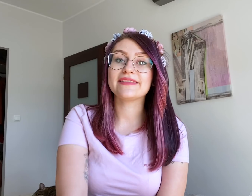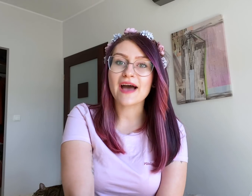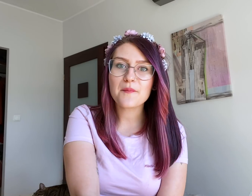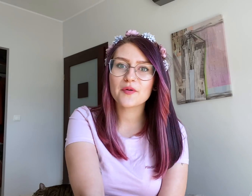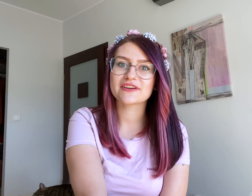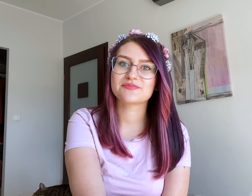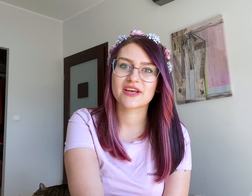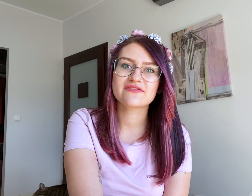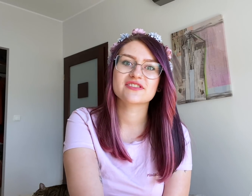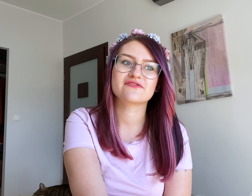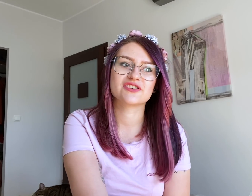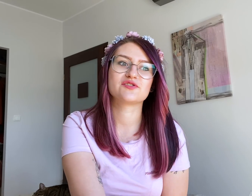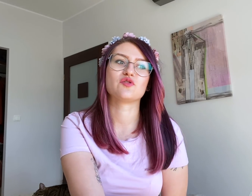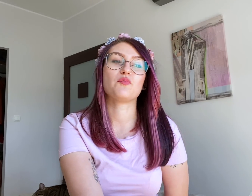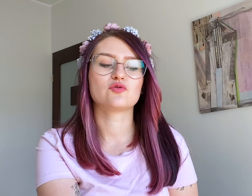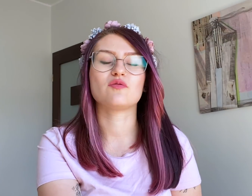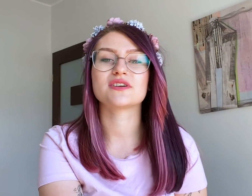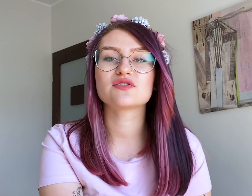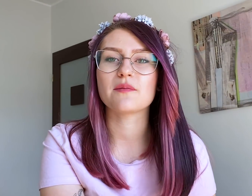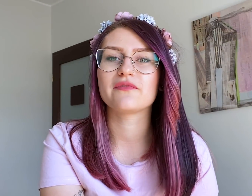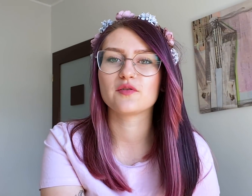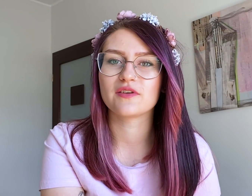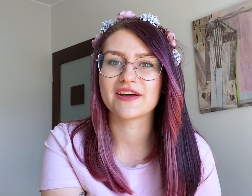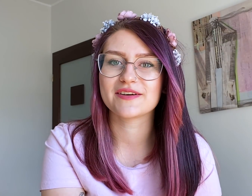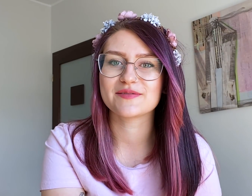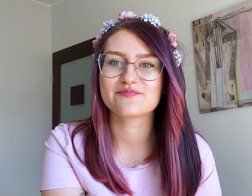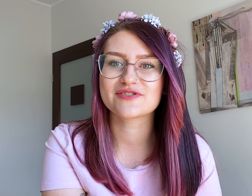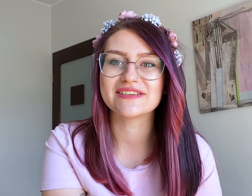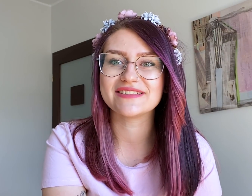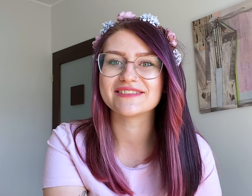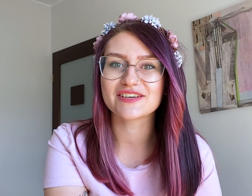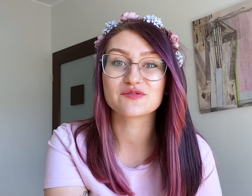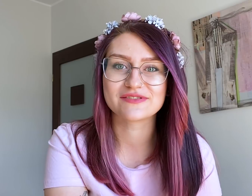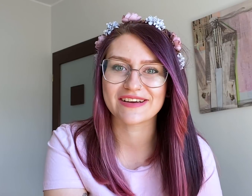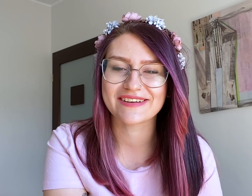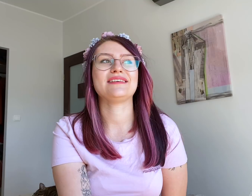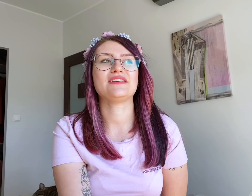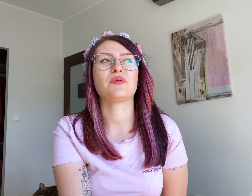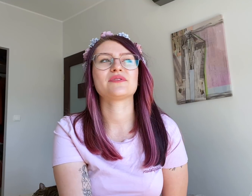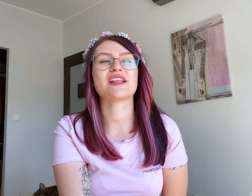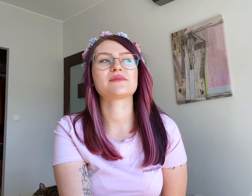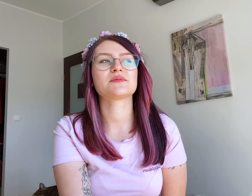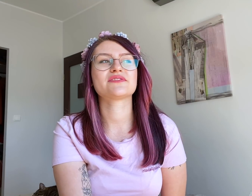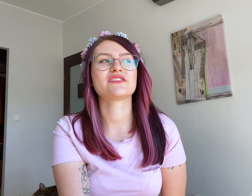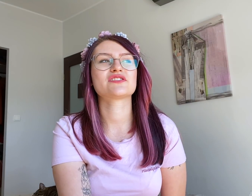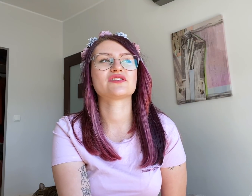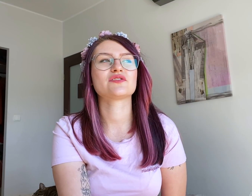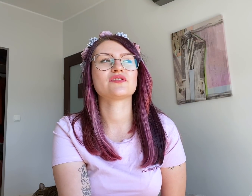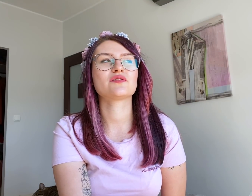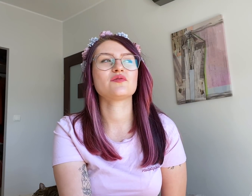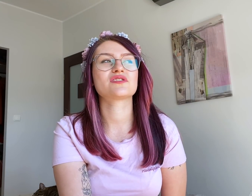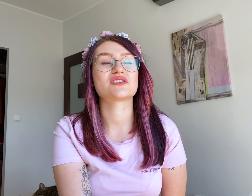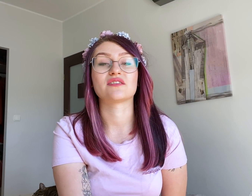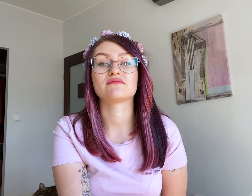I tam po raz pierwszy w życiu tłumaczyłam w ogóle przy innych ludziach. I pomyślałam sobie wtedy, że no kurcze...